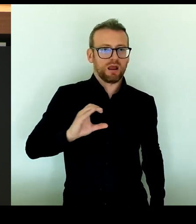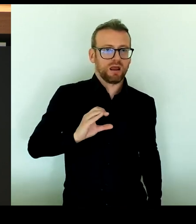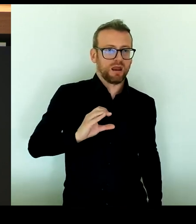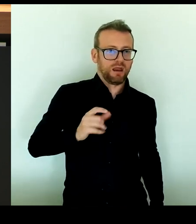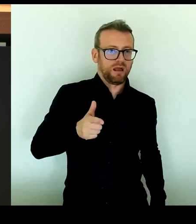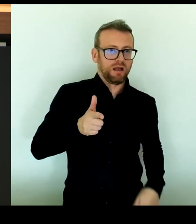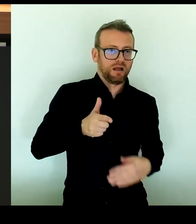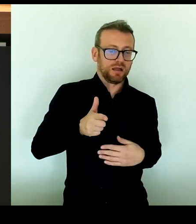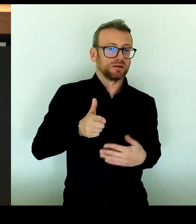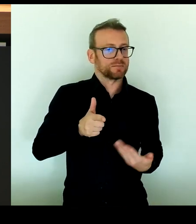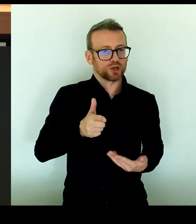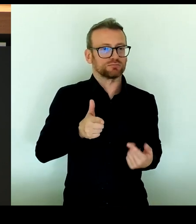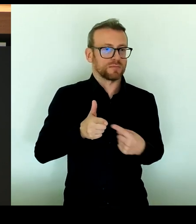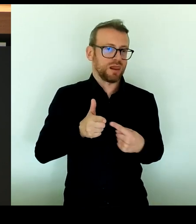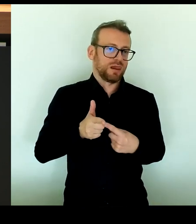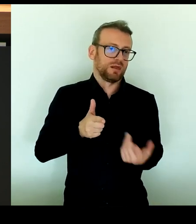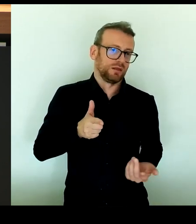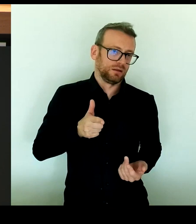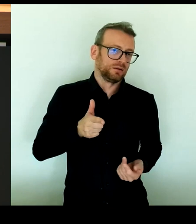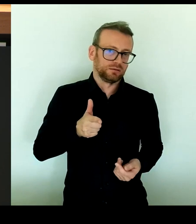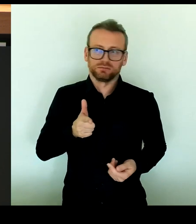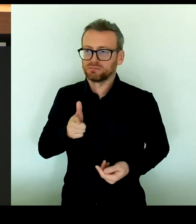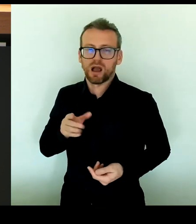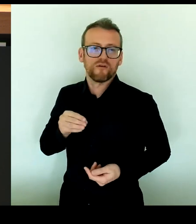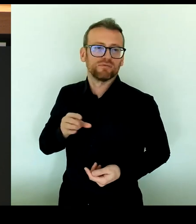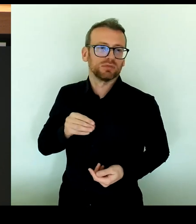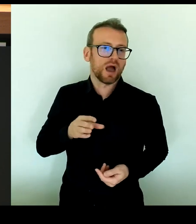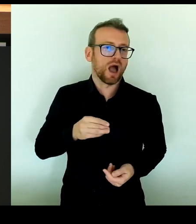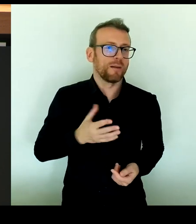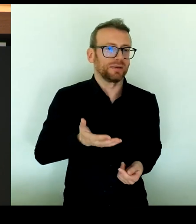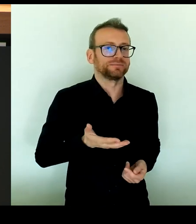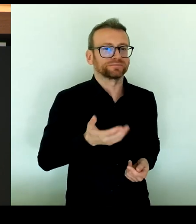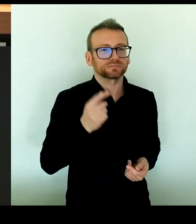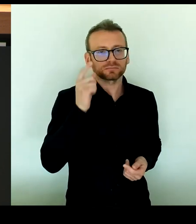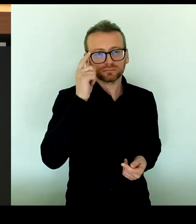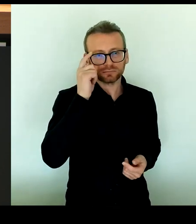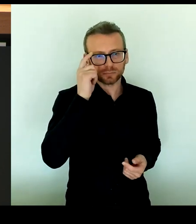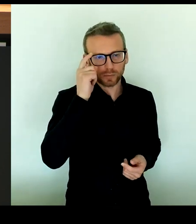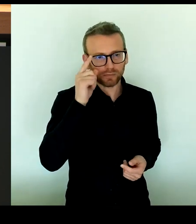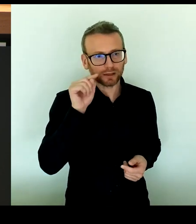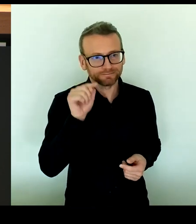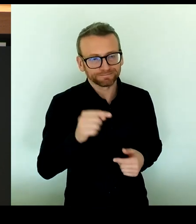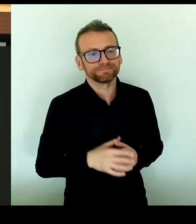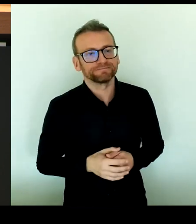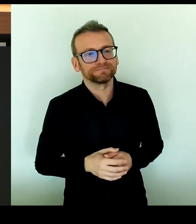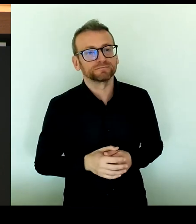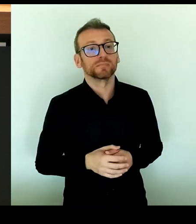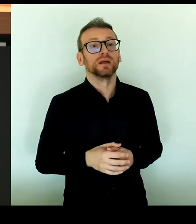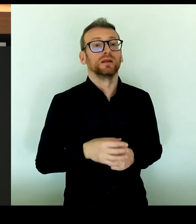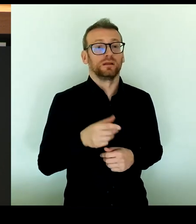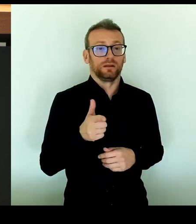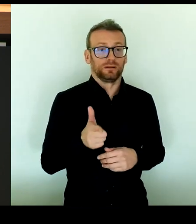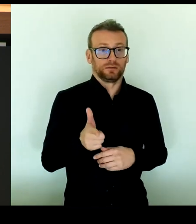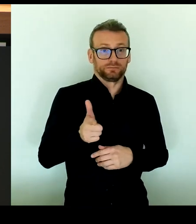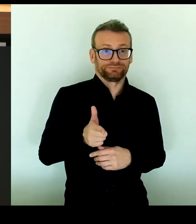nötigen Vollstreckungsbefugnisse bei Anhörungen gegenüber öffentlichen Stellen. Ich hoffe sehr,